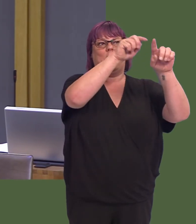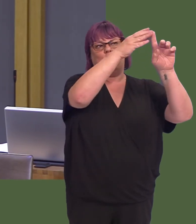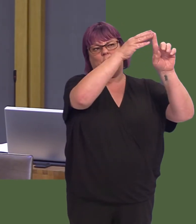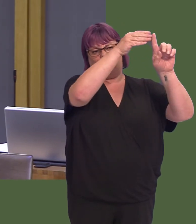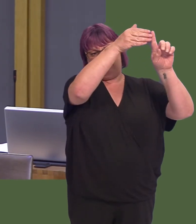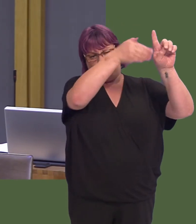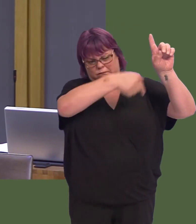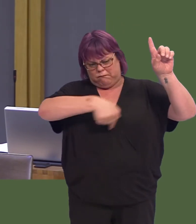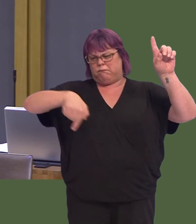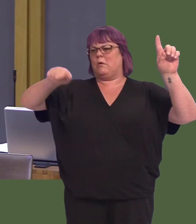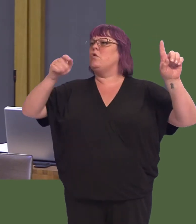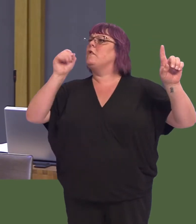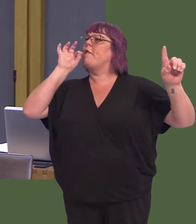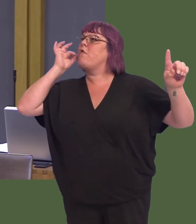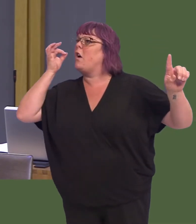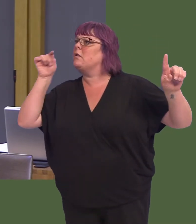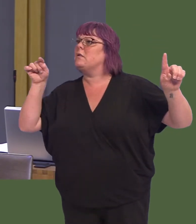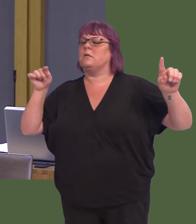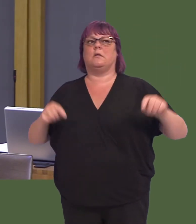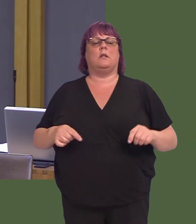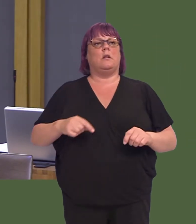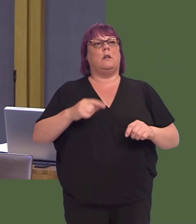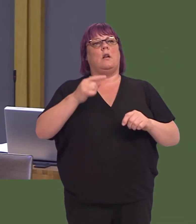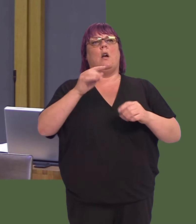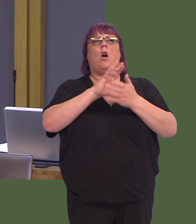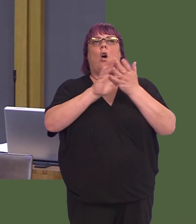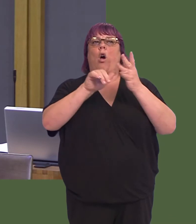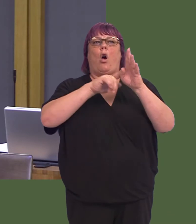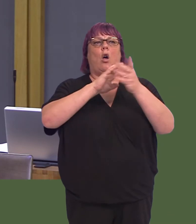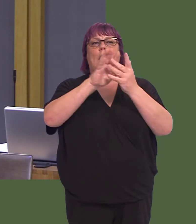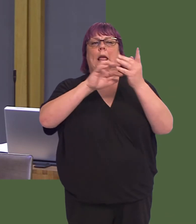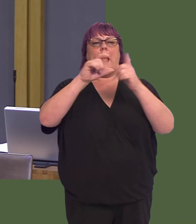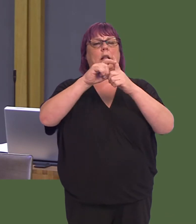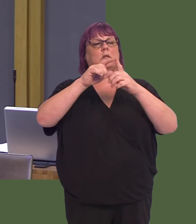Mae'n rhaid sicrhau bod porthladd rhagorol Caergybi yn parhau i fod yn gystadleuol er